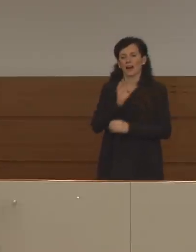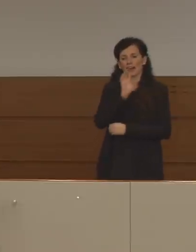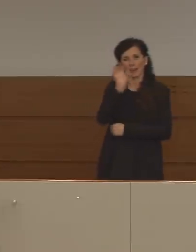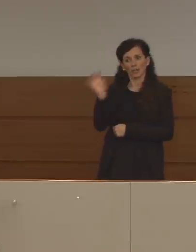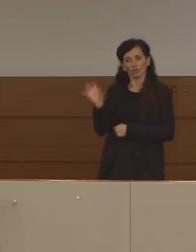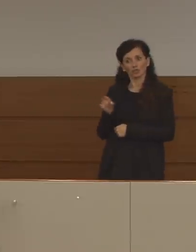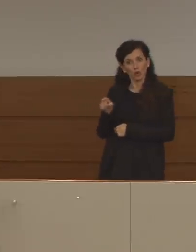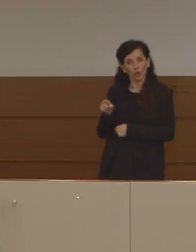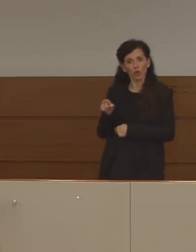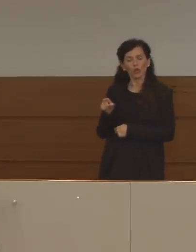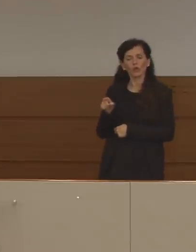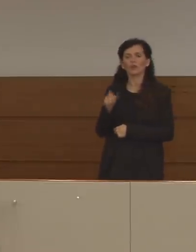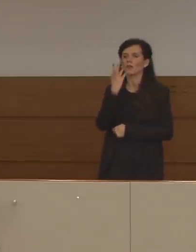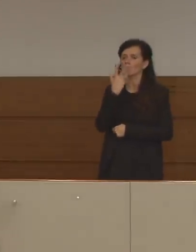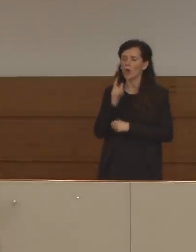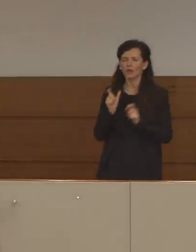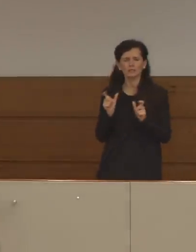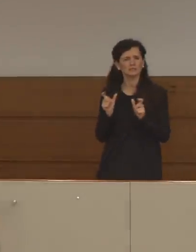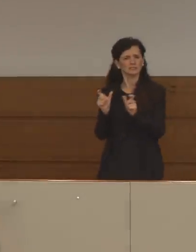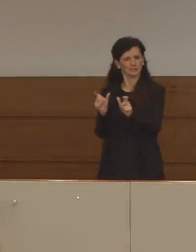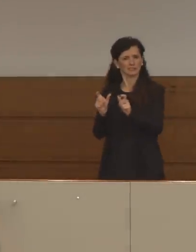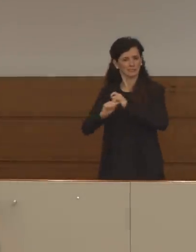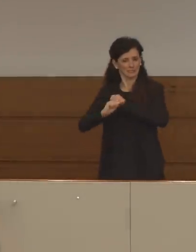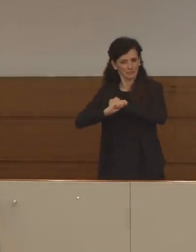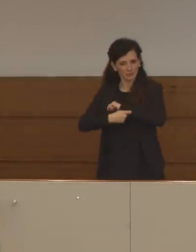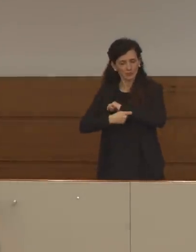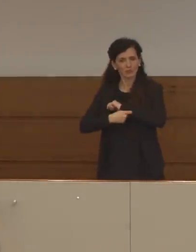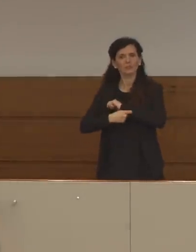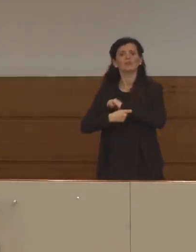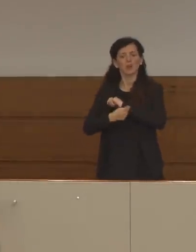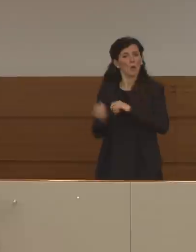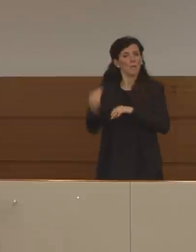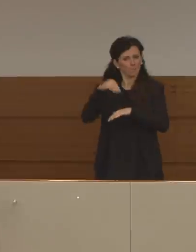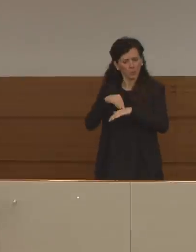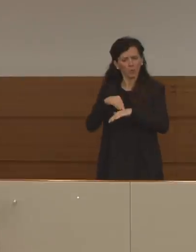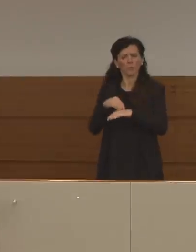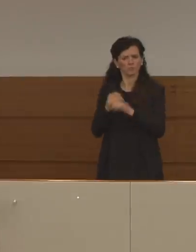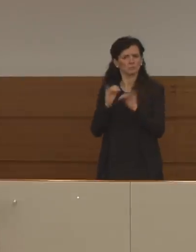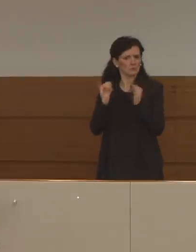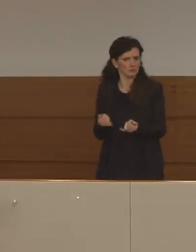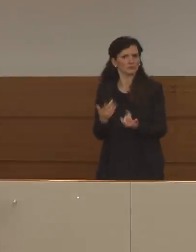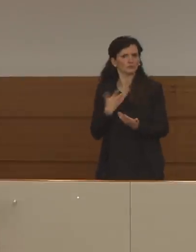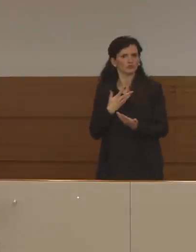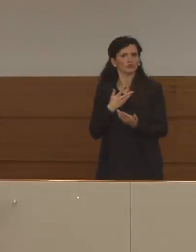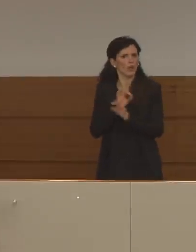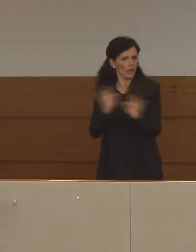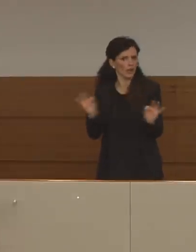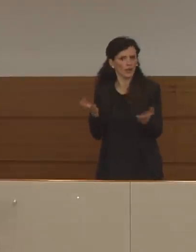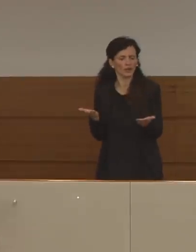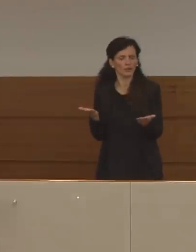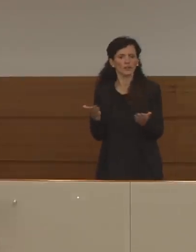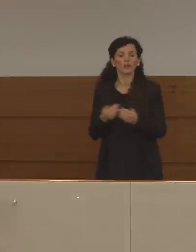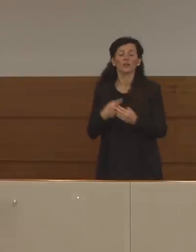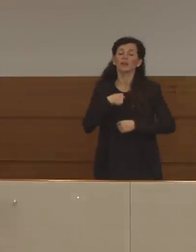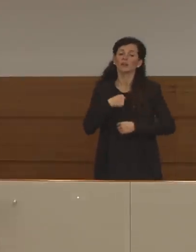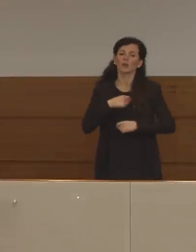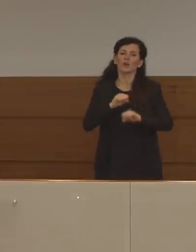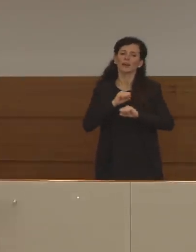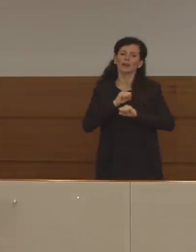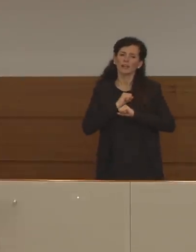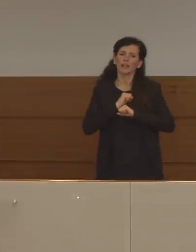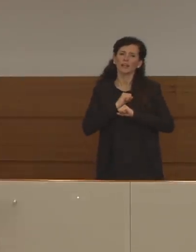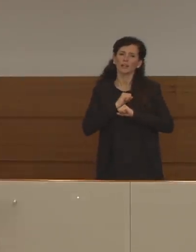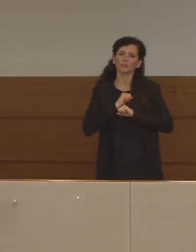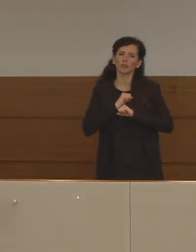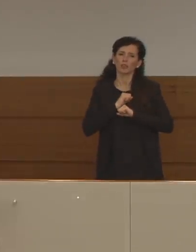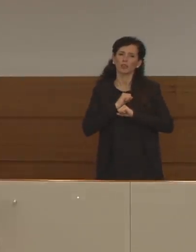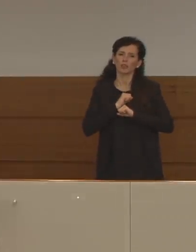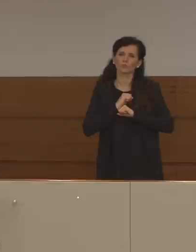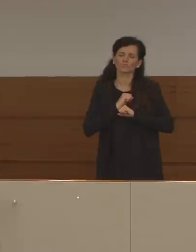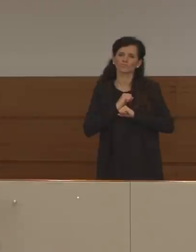restrittive ulteriori c'è, quello che io credo che sia importante è sempre quello